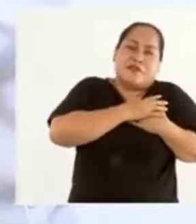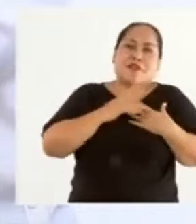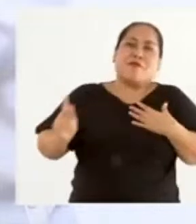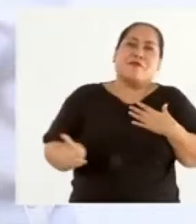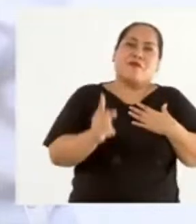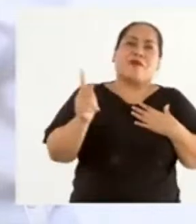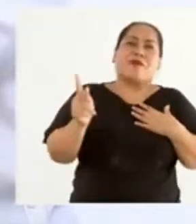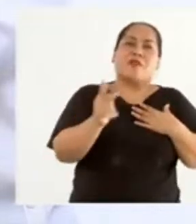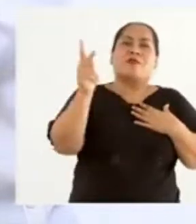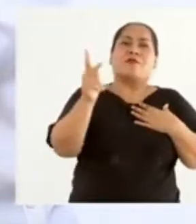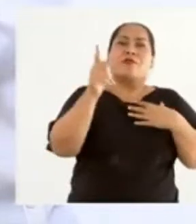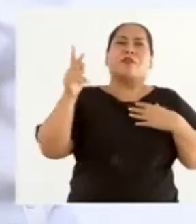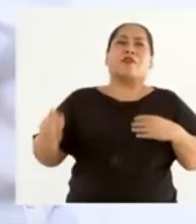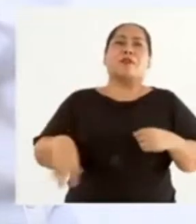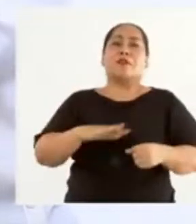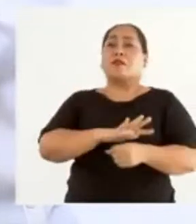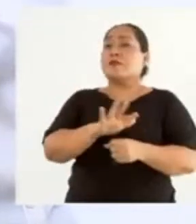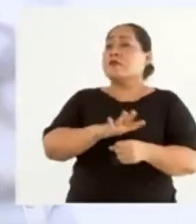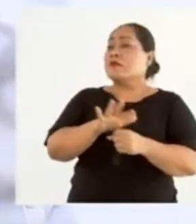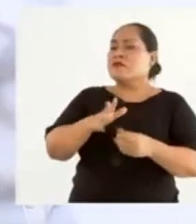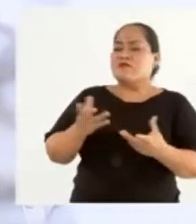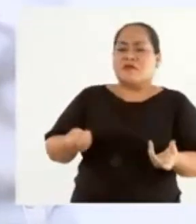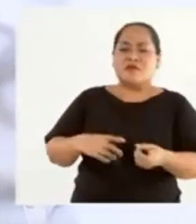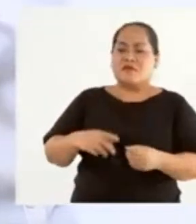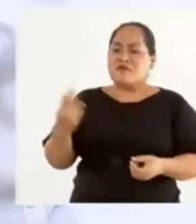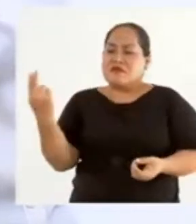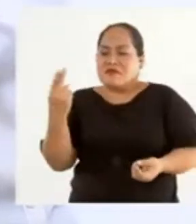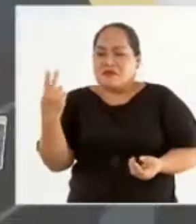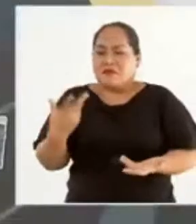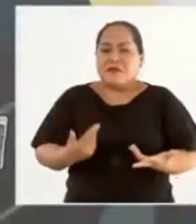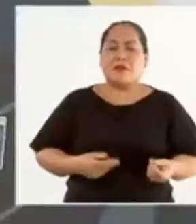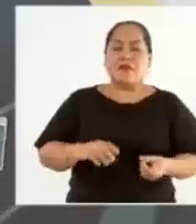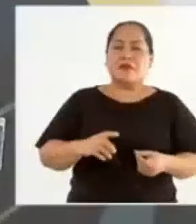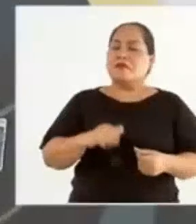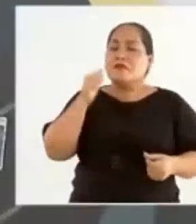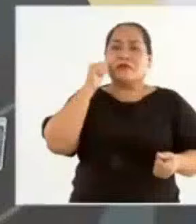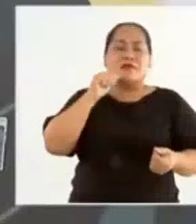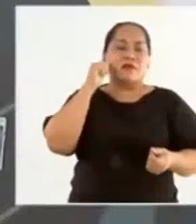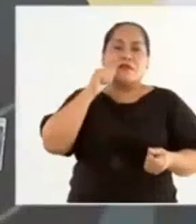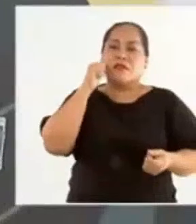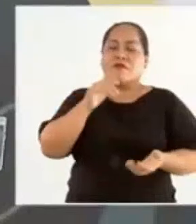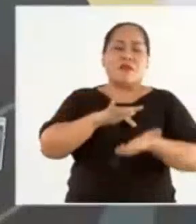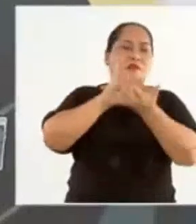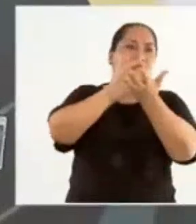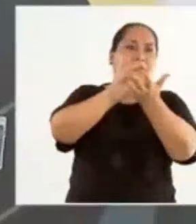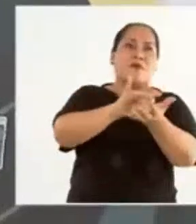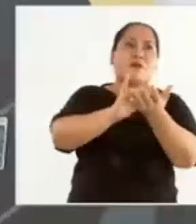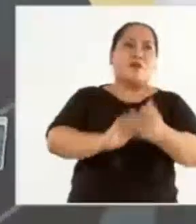que atiende las situaciones más sensibles de nuestra gente. Aquí tiene una tierra agradecida